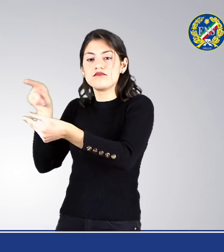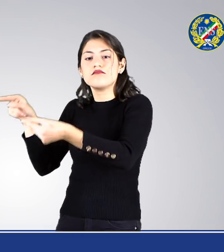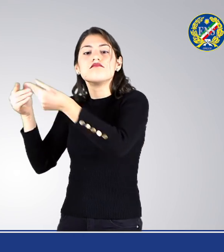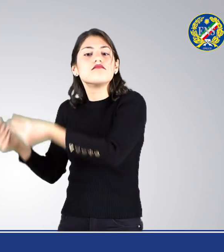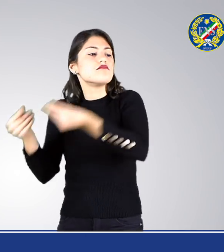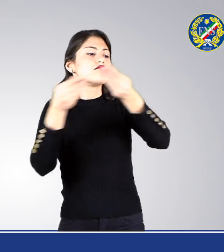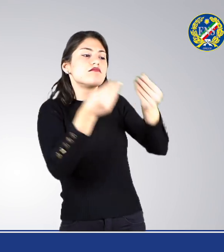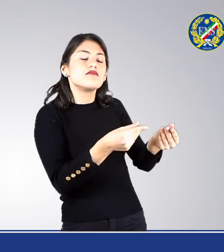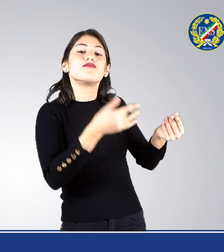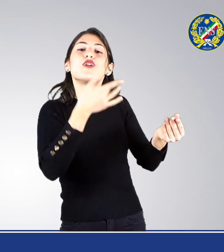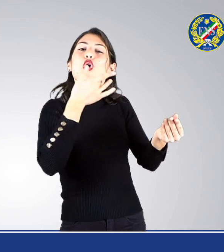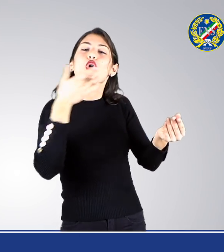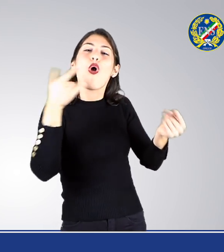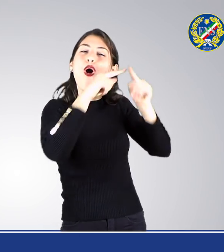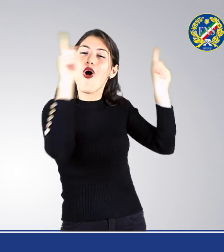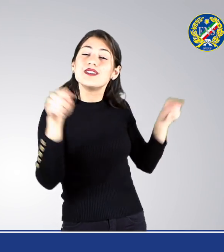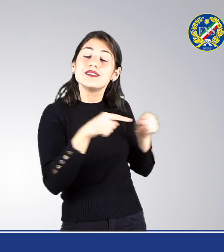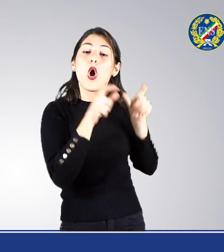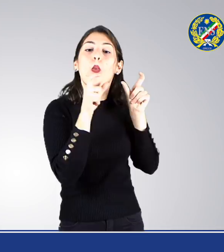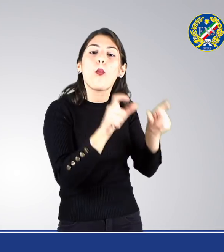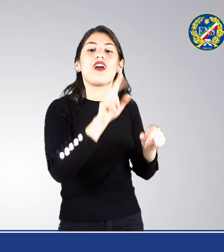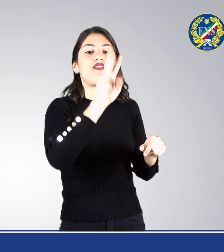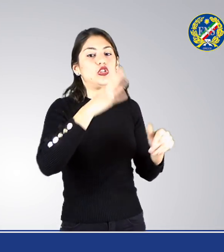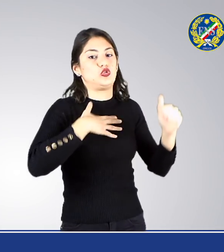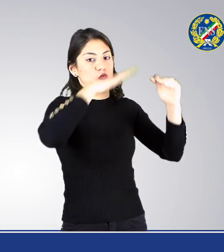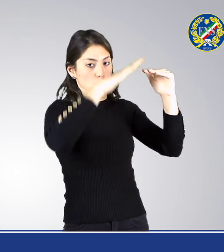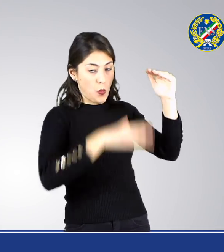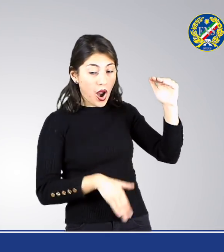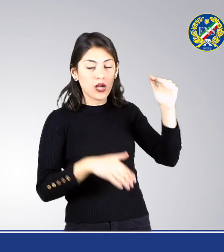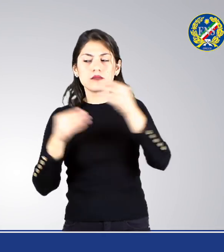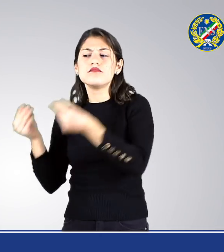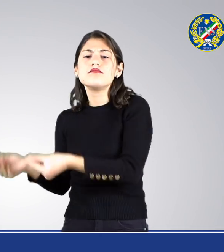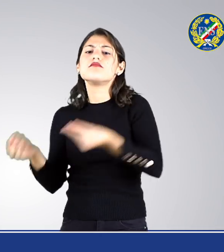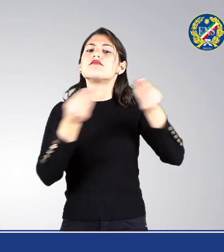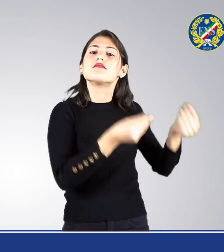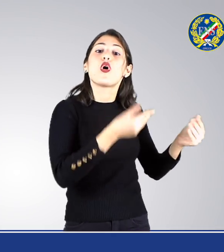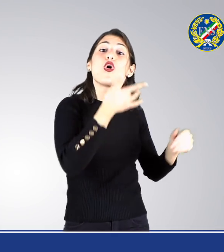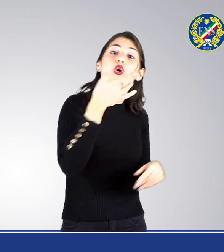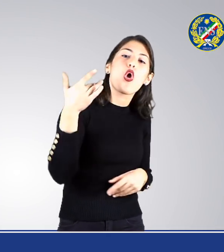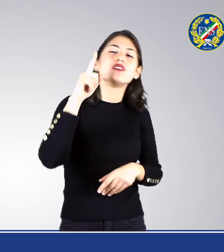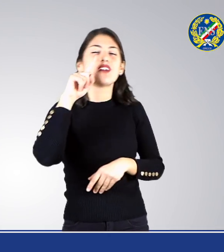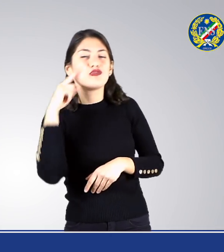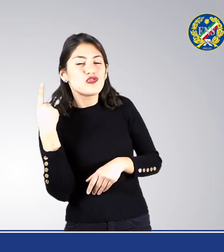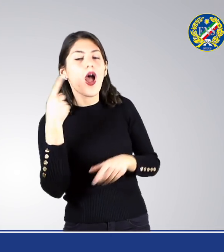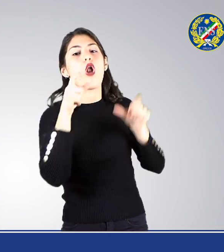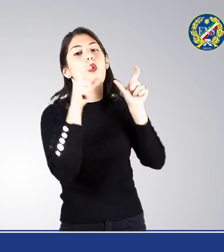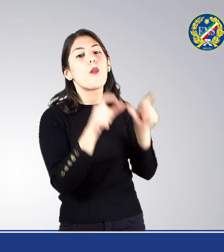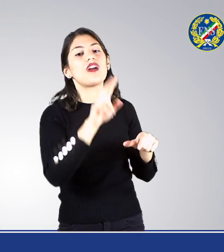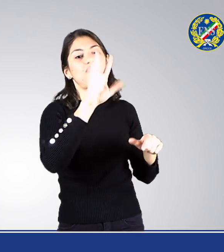Ai cittadini che hanno meno di 25 anni verrà consegnata una scheda rosa per votare la Camera. Ai cittadini che hanno più di 25 anni verranno consegnate 2 schede,